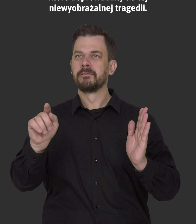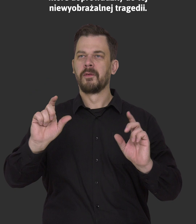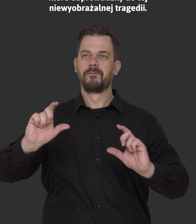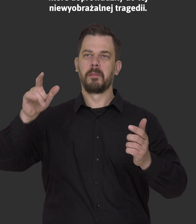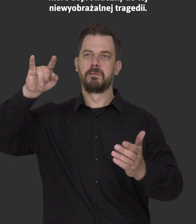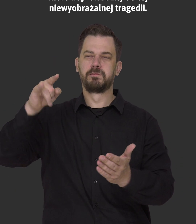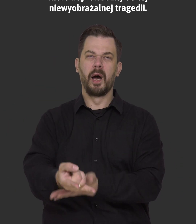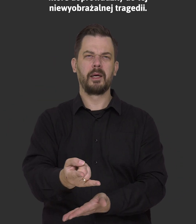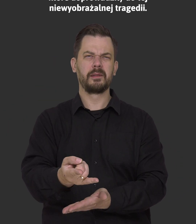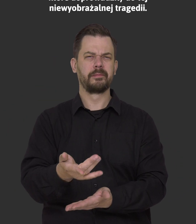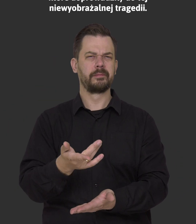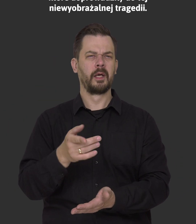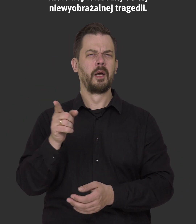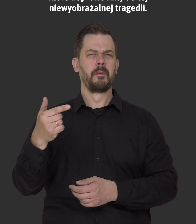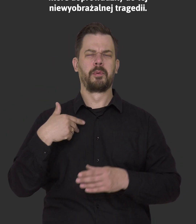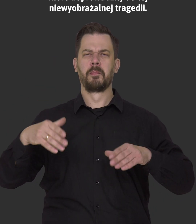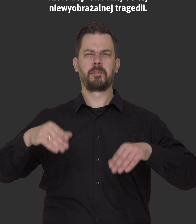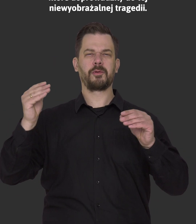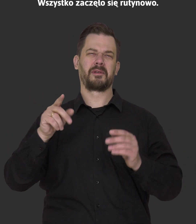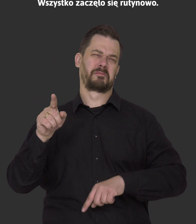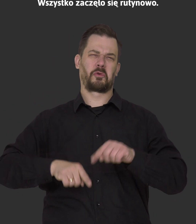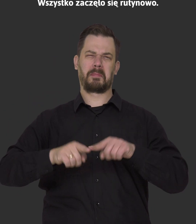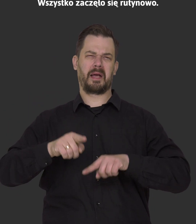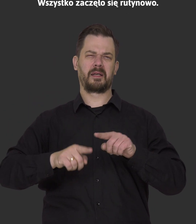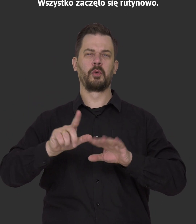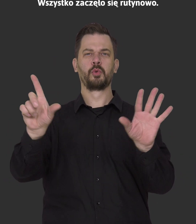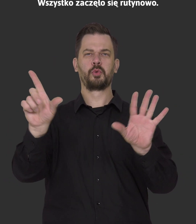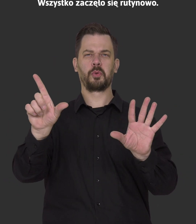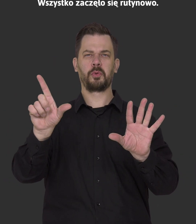które doprowadziły do tej niewyobrażalnej tragedii. Wszystko zaczęło się rutynowo.